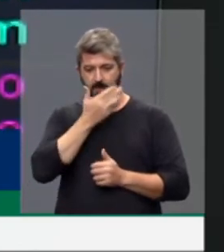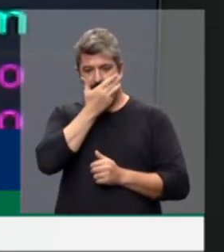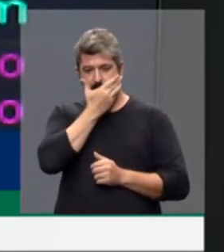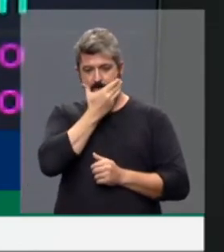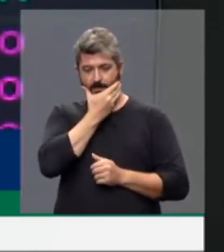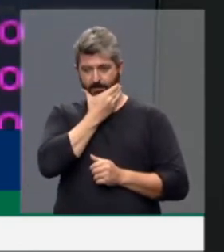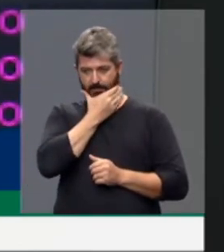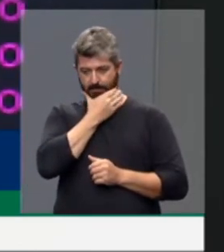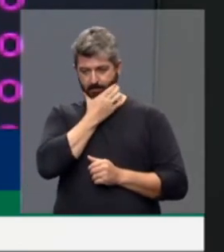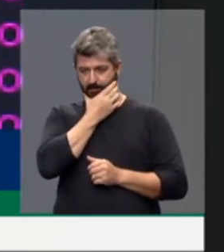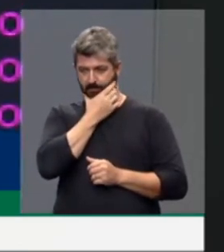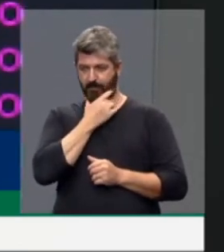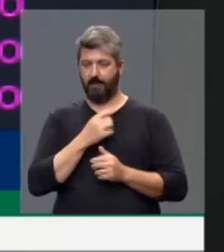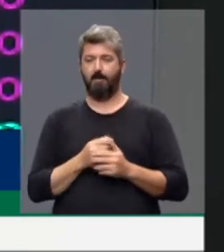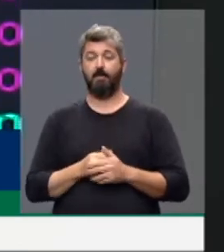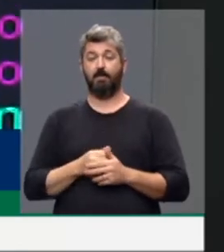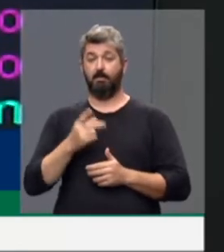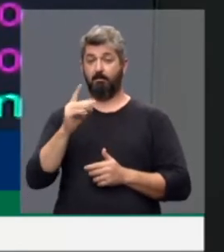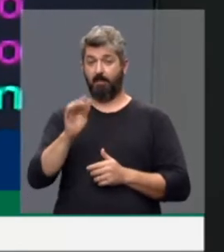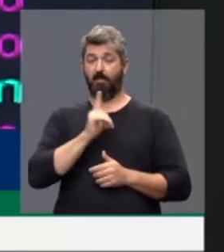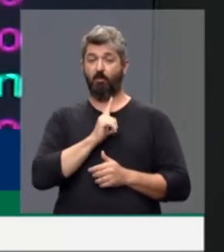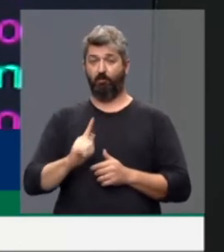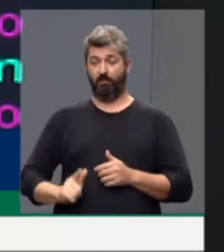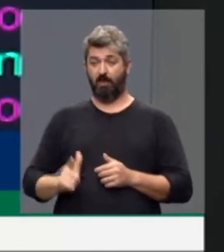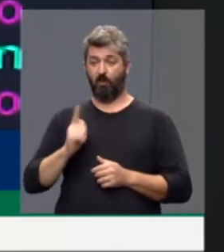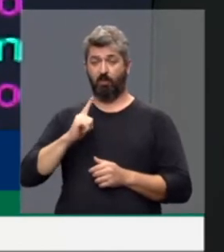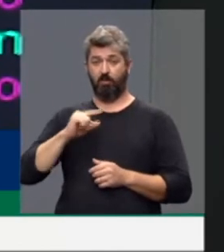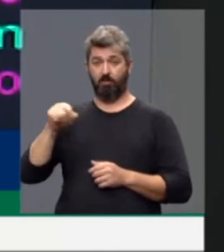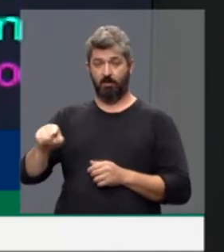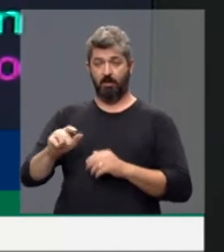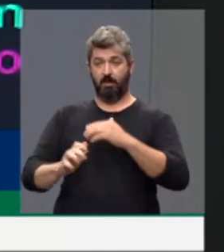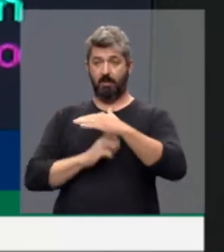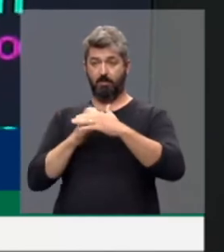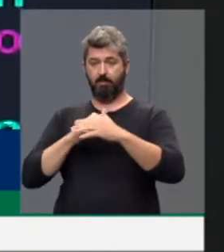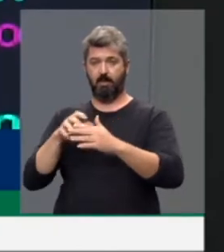NESSA OBSTRUÇÃO, PV E REDE NESSE CASO PEDINDO ADIAMENTO